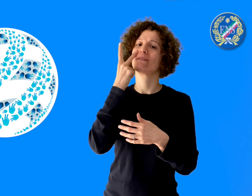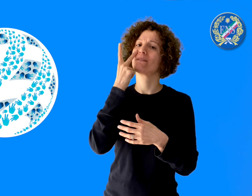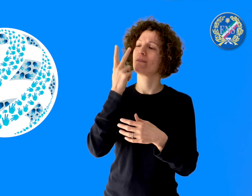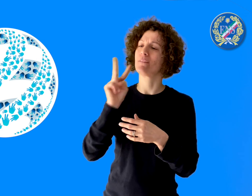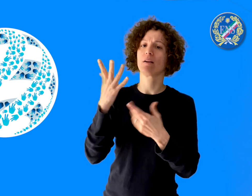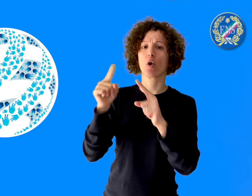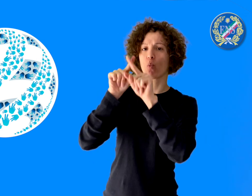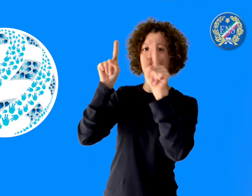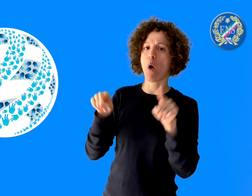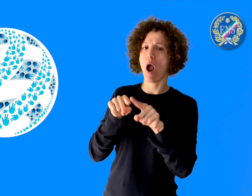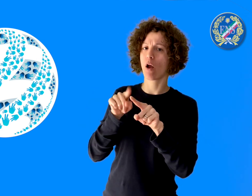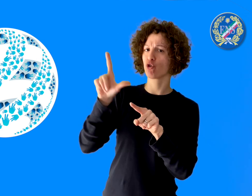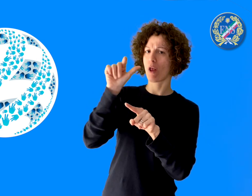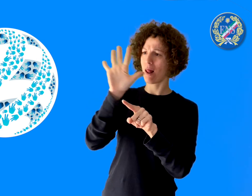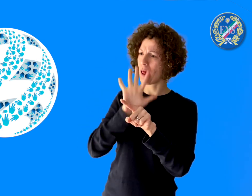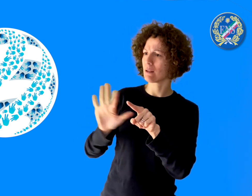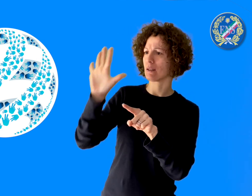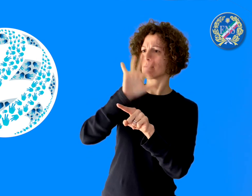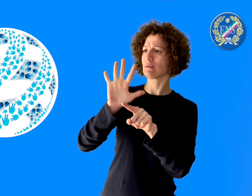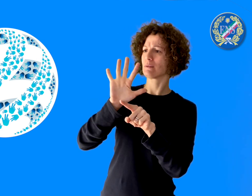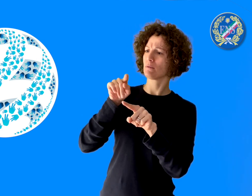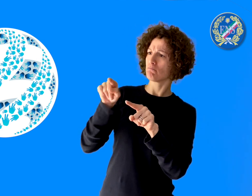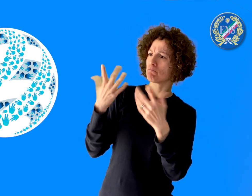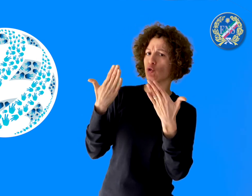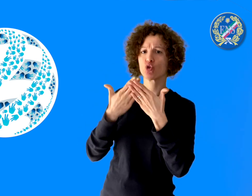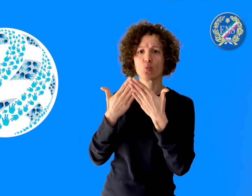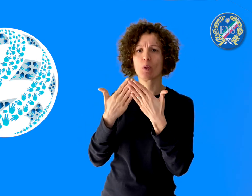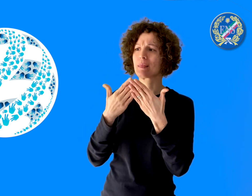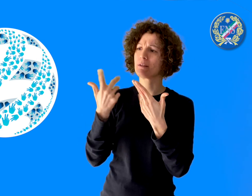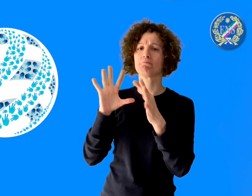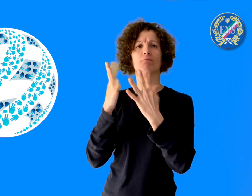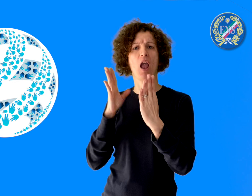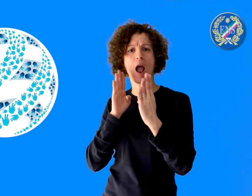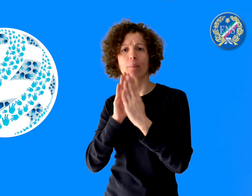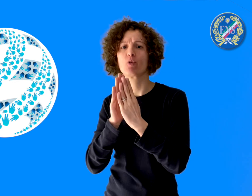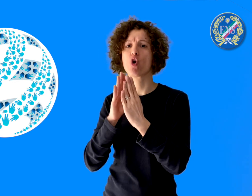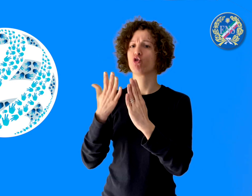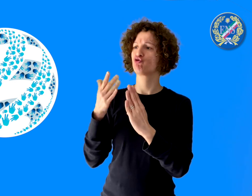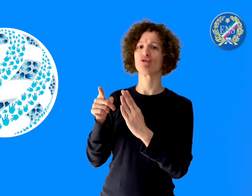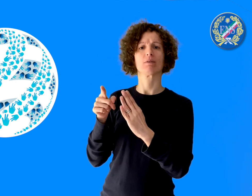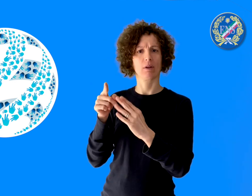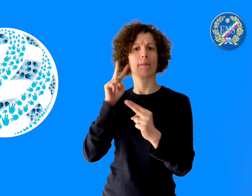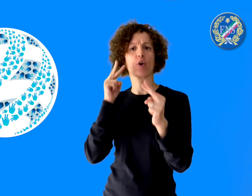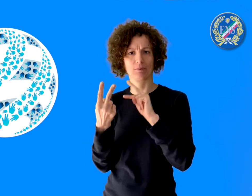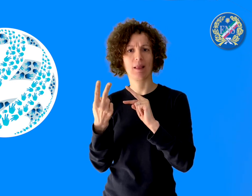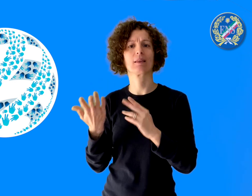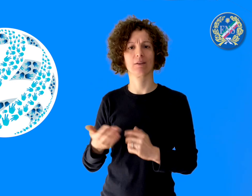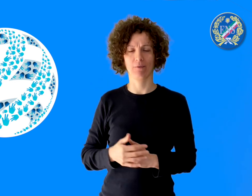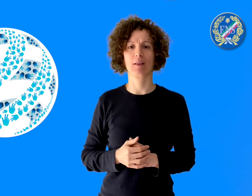con l’obiettivo di delineare il quadro attuale degli studi sulla LIS da tutti gli approcci e prospettive possibili